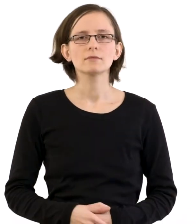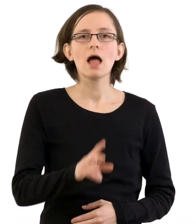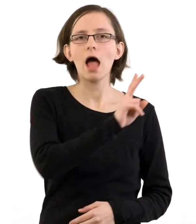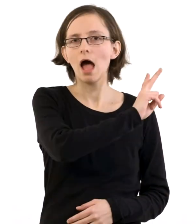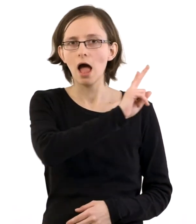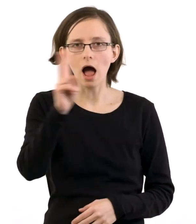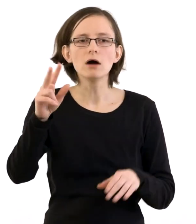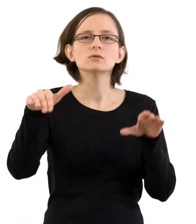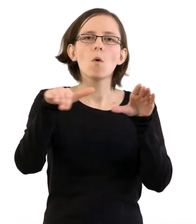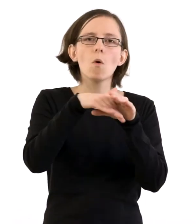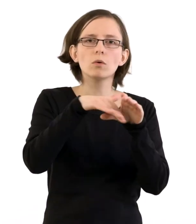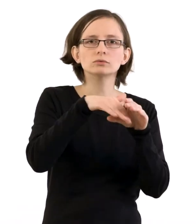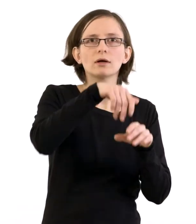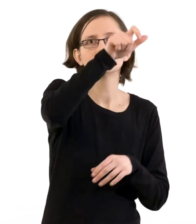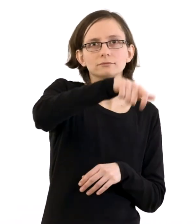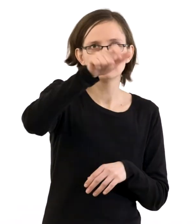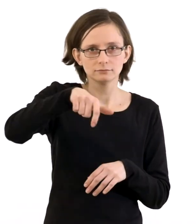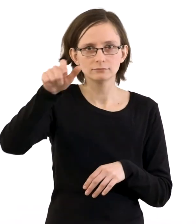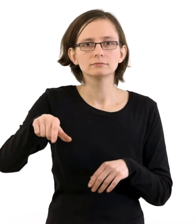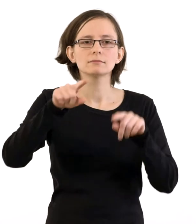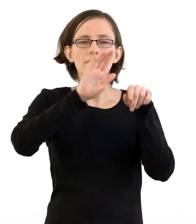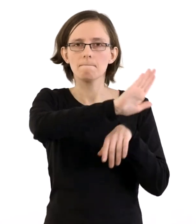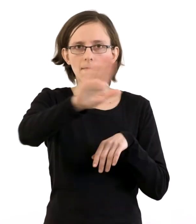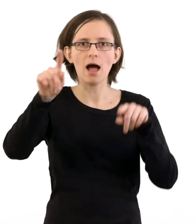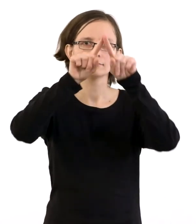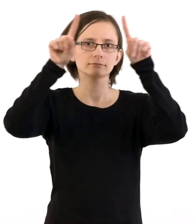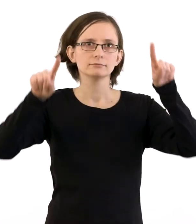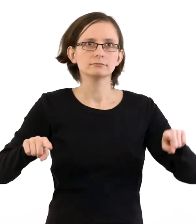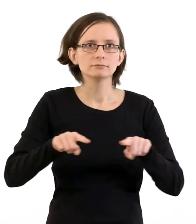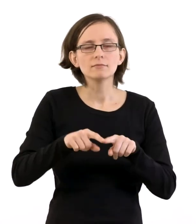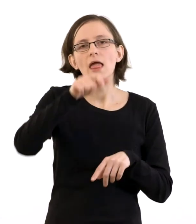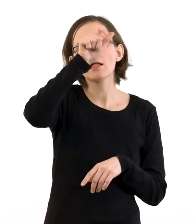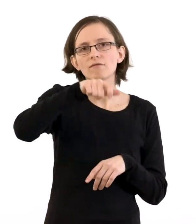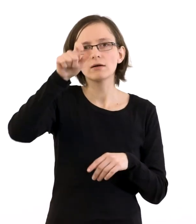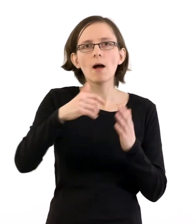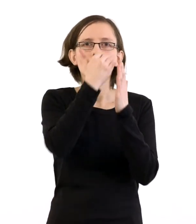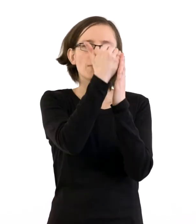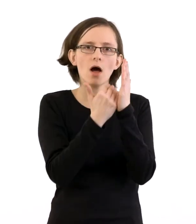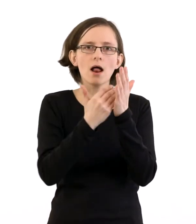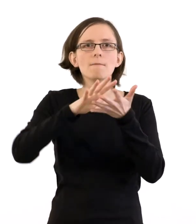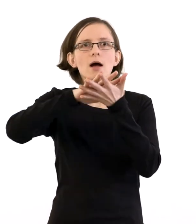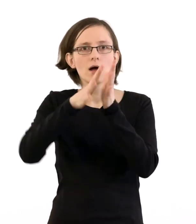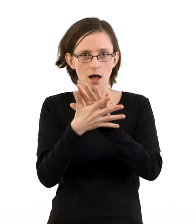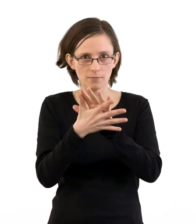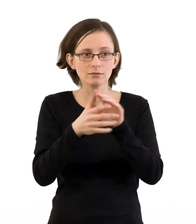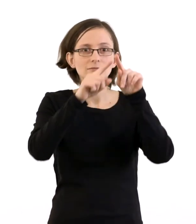Dla każdego uczestnika warsztatów opracowywany jest indywidualny program rehabilitacji,